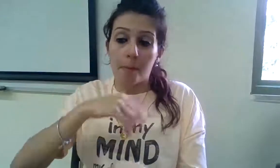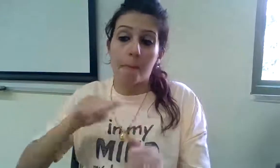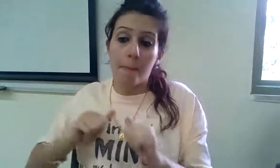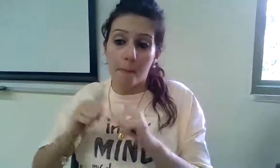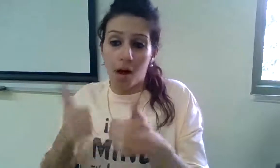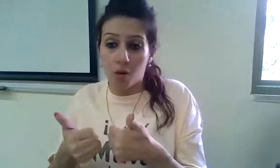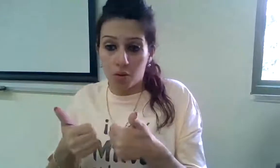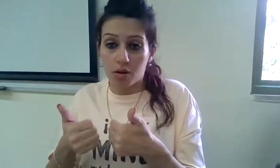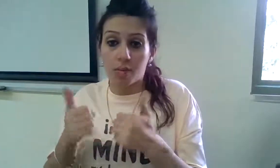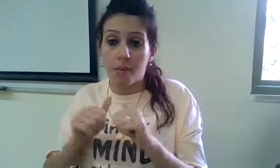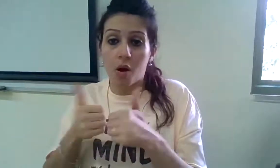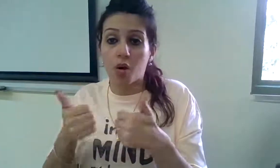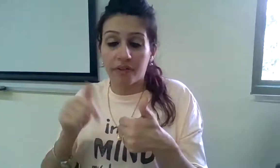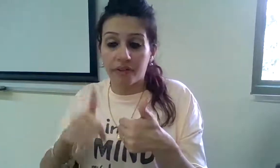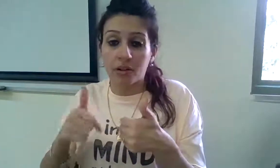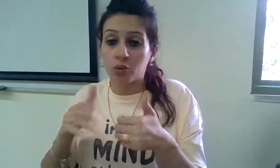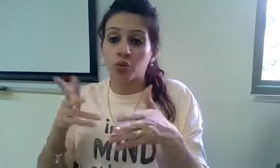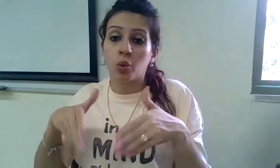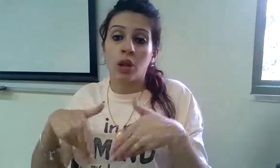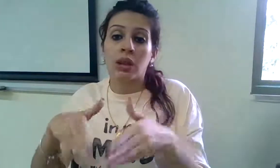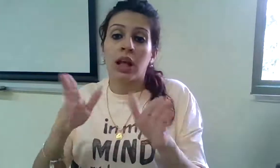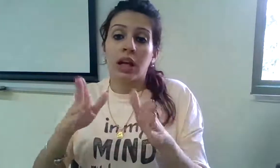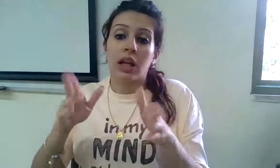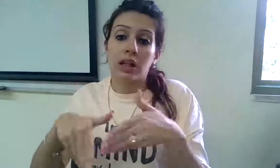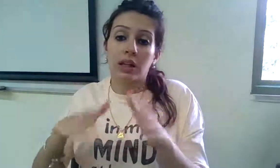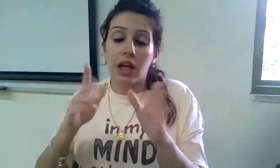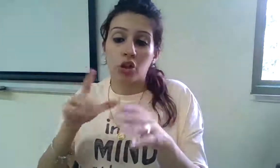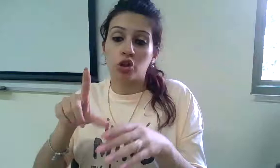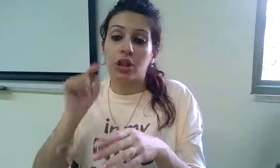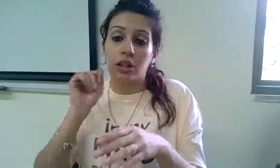والذي يمكن أن يساعد في عمليات أخرى لاحقا.